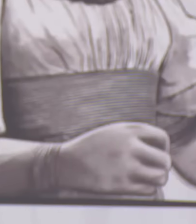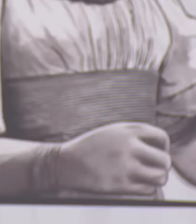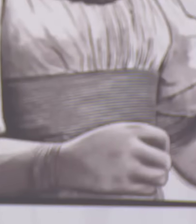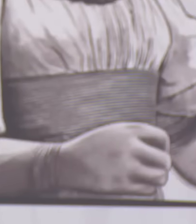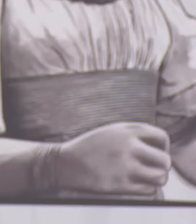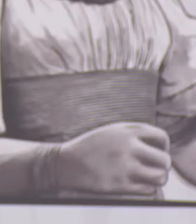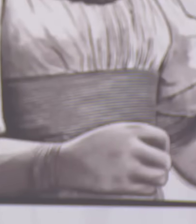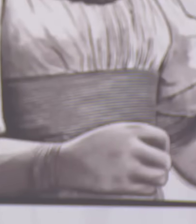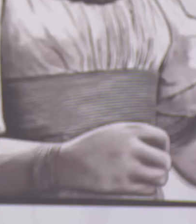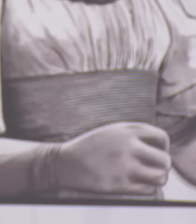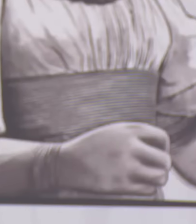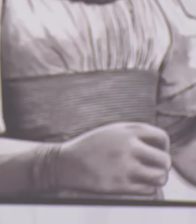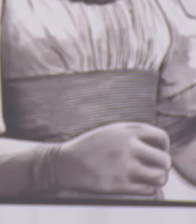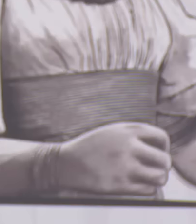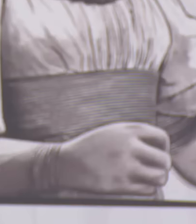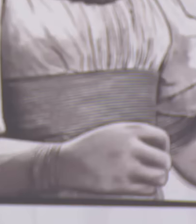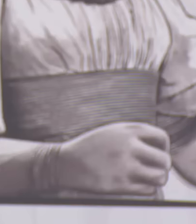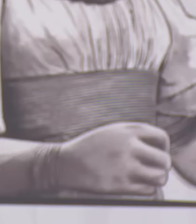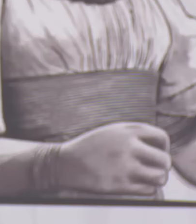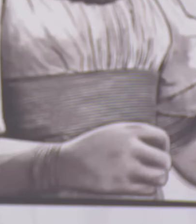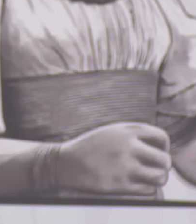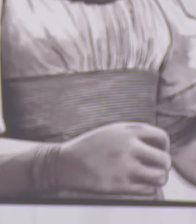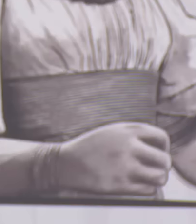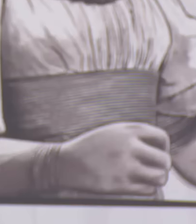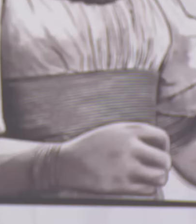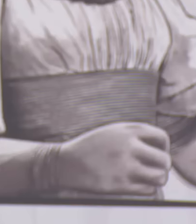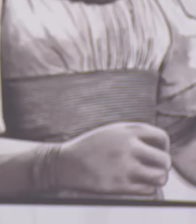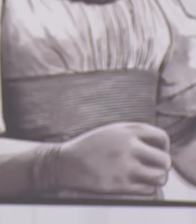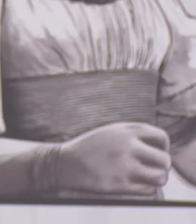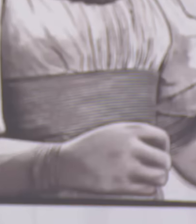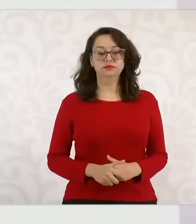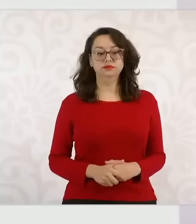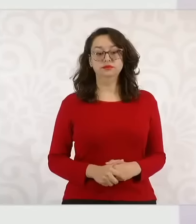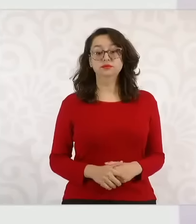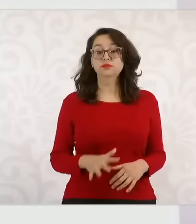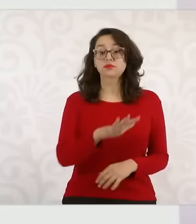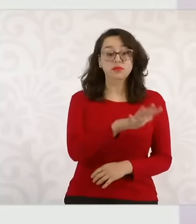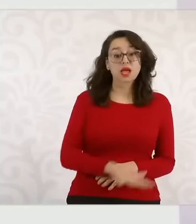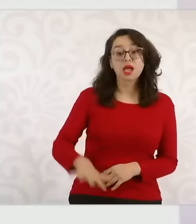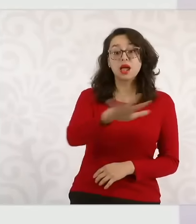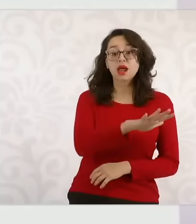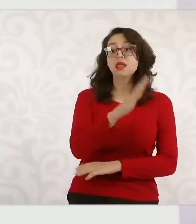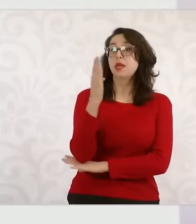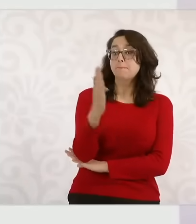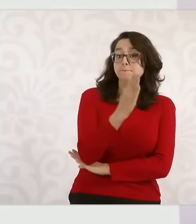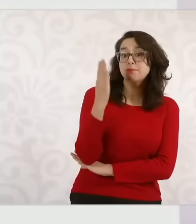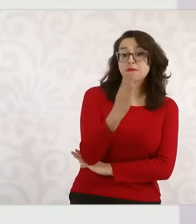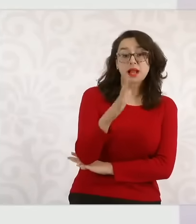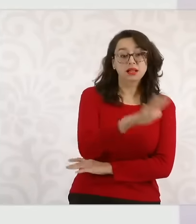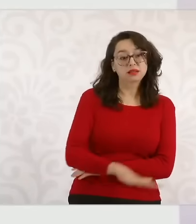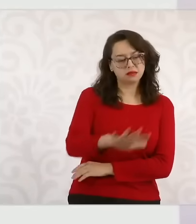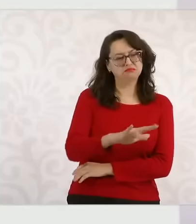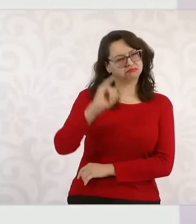eh ha habido consultas indígenas eh con toda la metodología que se debe de utilizar,